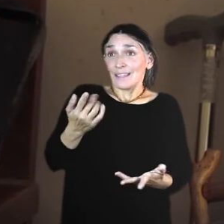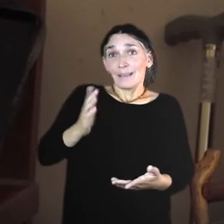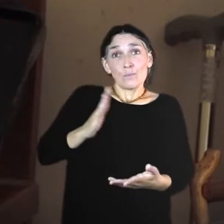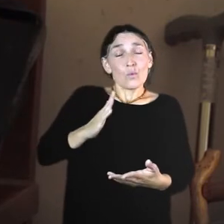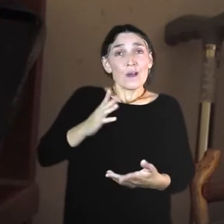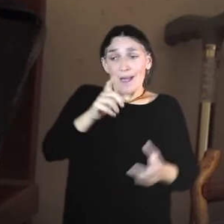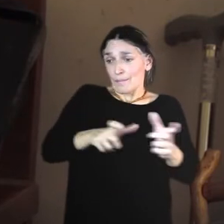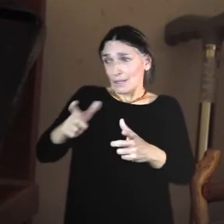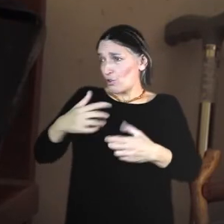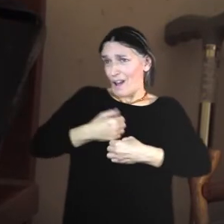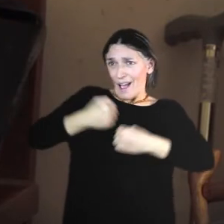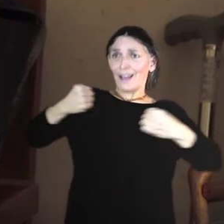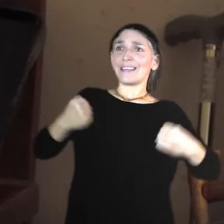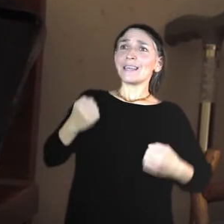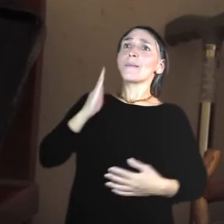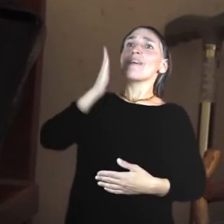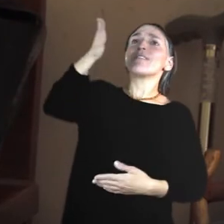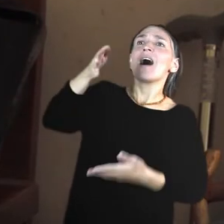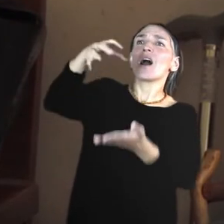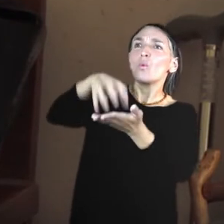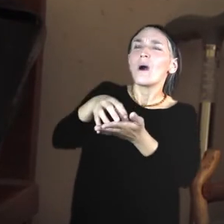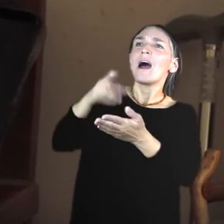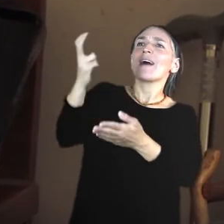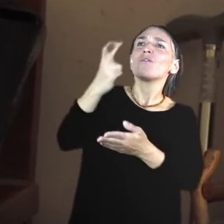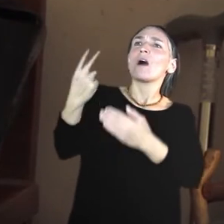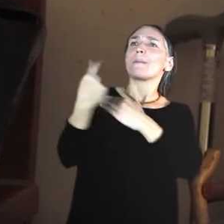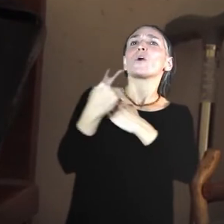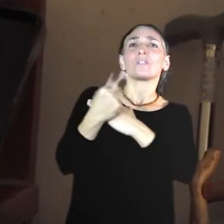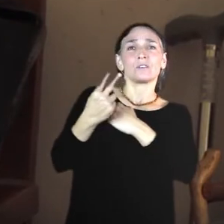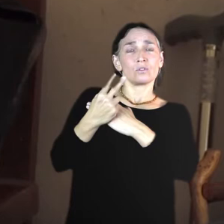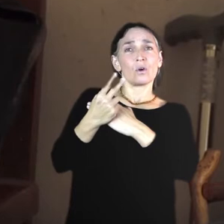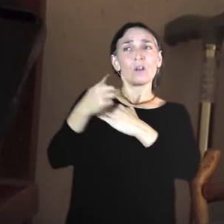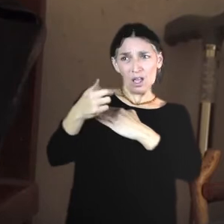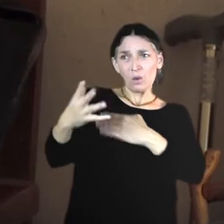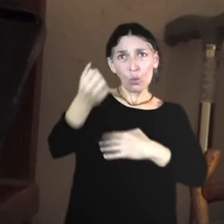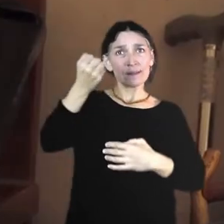Si se anima a ir donde tiene que ir, a buscar protección, la va a encontrar.